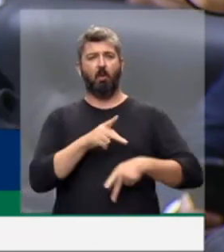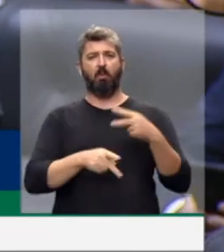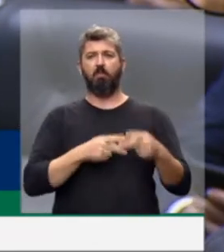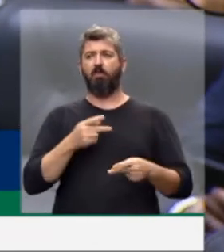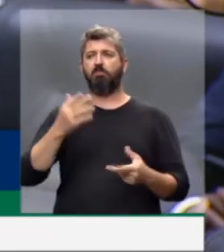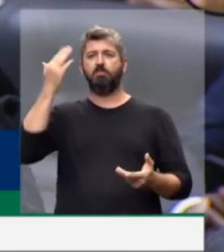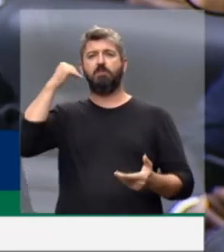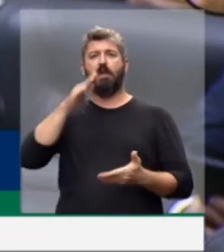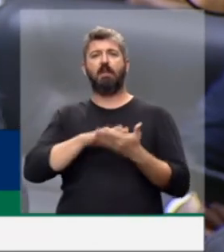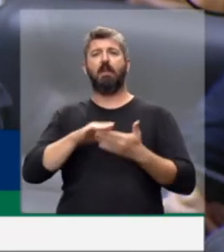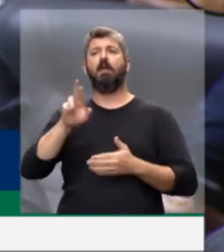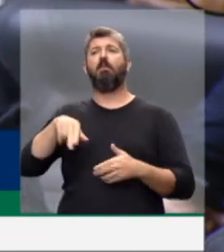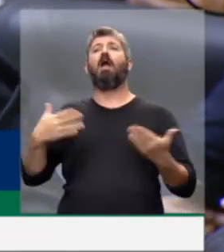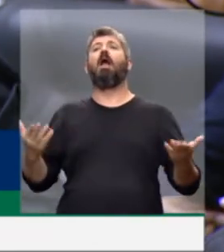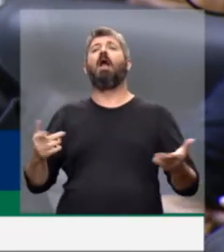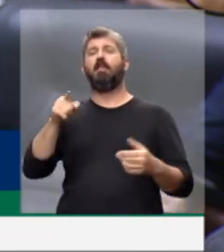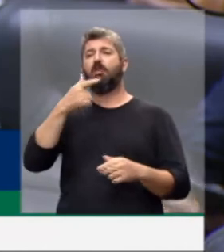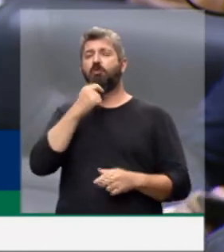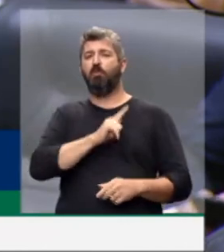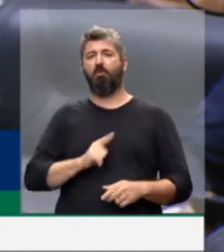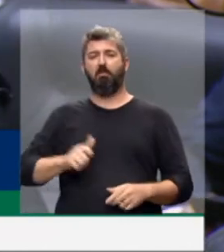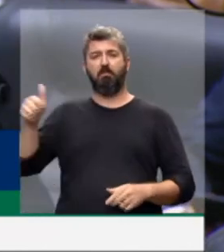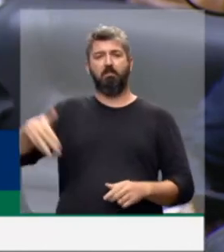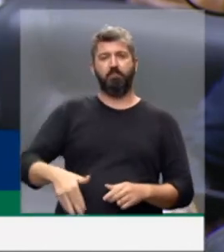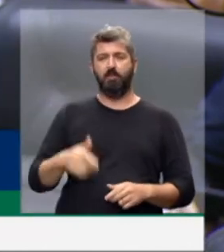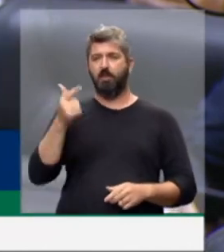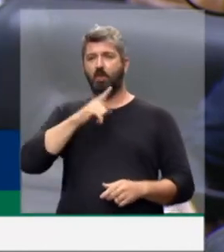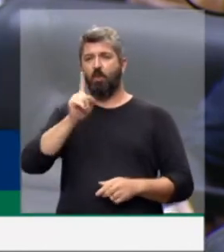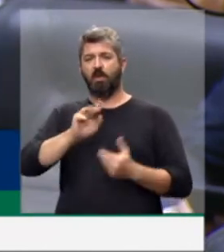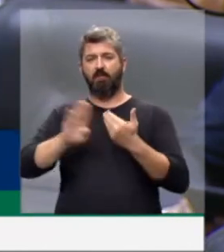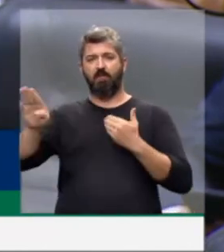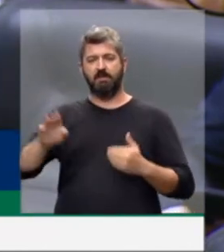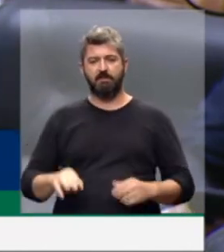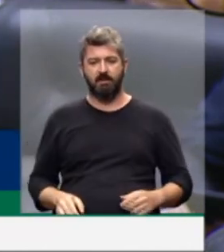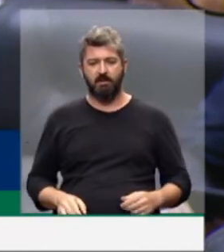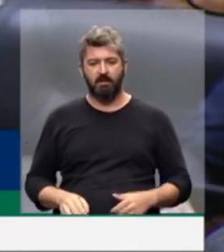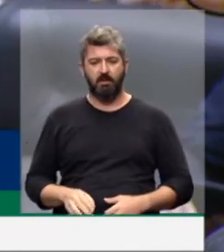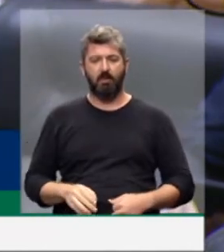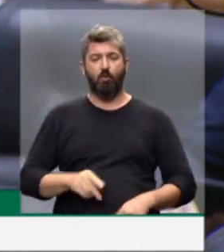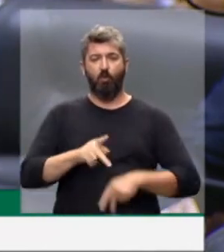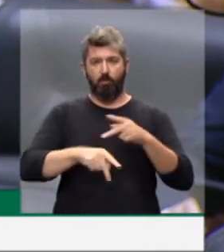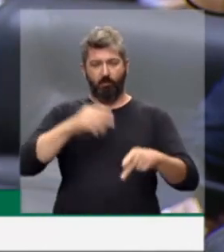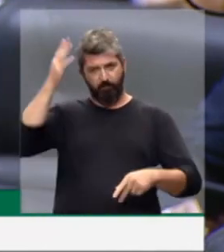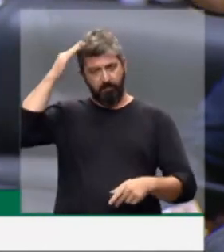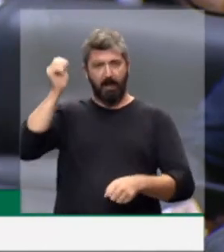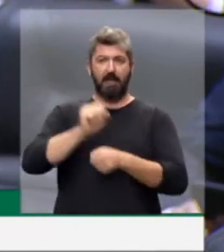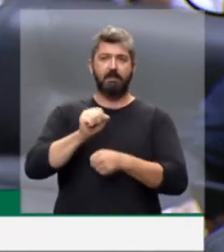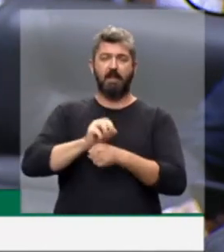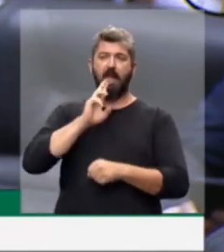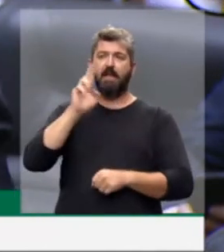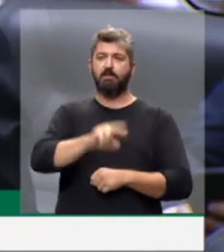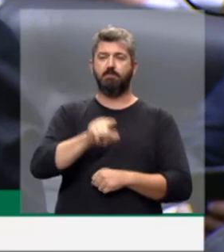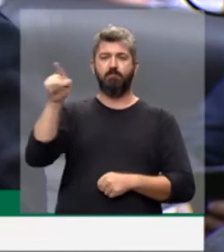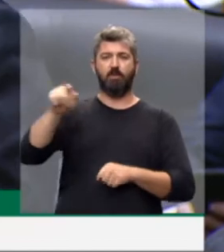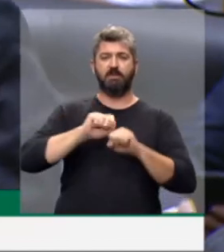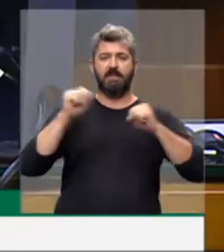DEVERIA DAR O INTERESSANTE É QUE PRENDEU ALGUNS SECRETÁRIOS E UM MONTE DE DINHEIRO ATÉ AGORA O POVO DO PARÁ NÃO TEVE RESPOSTA PORQUE O DESGOVERNADOR NÃO